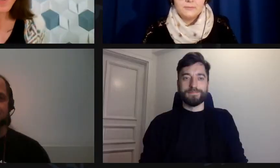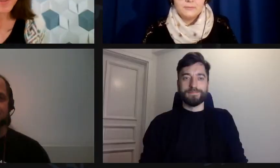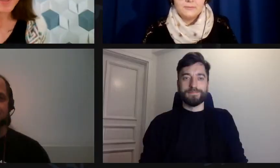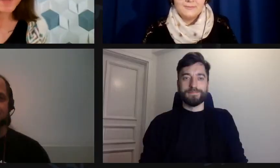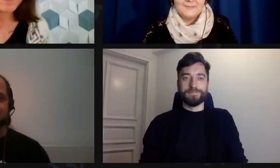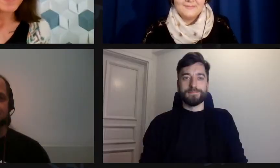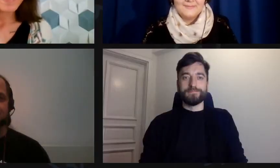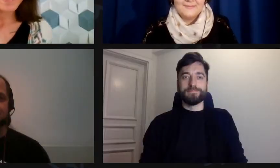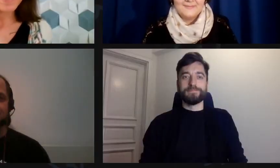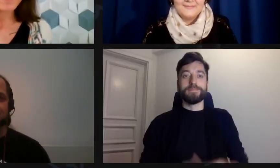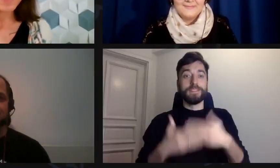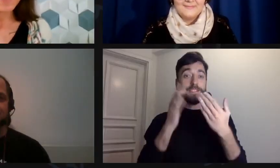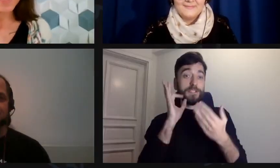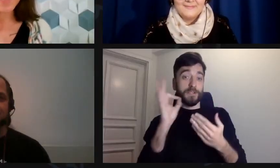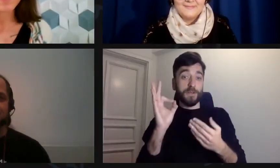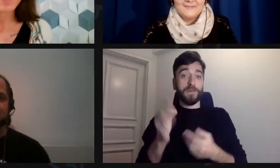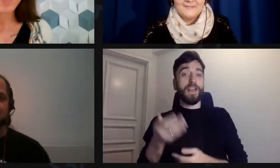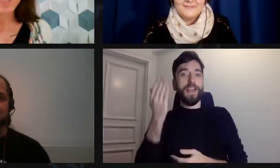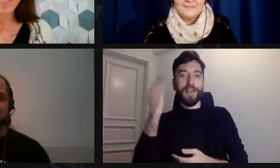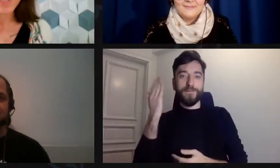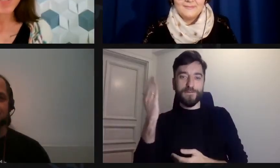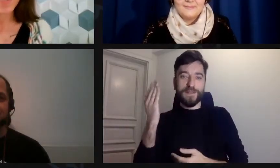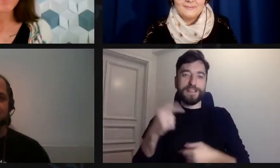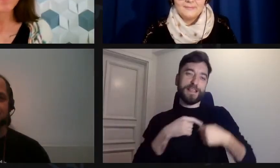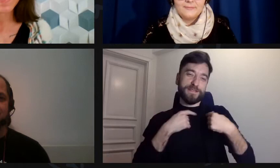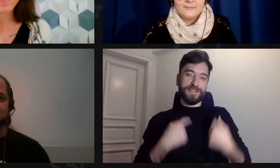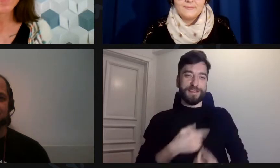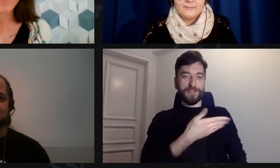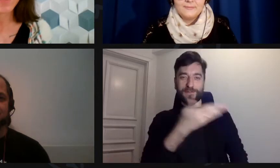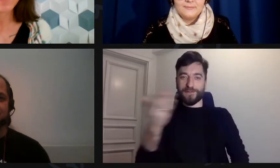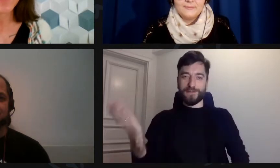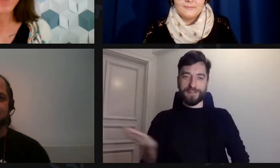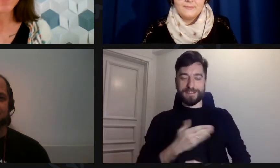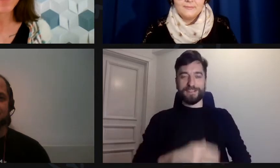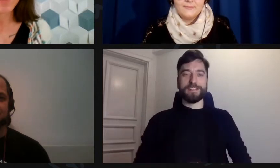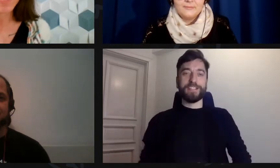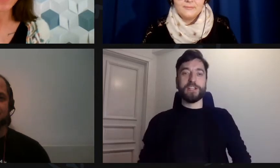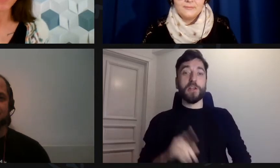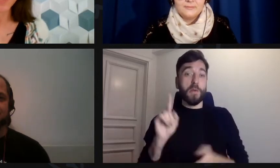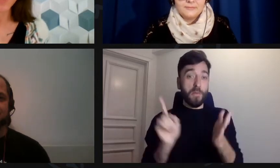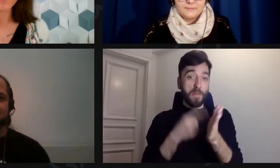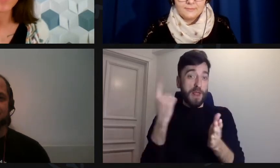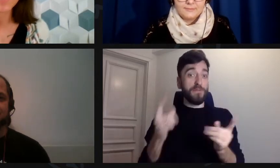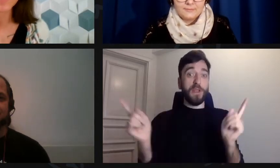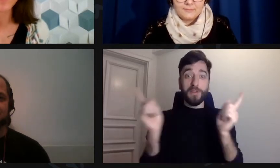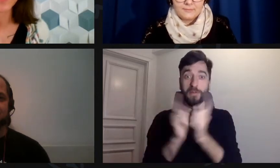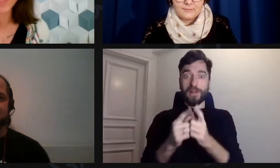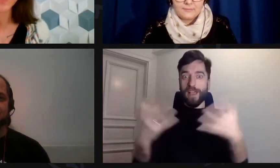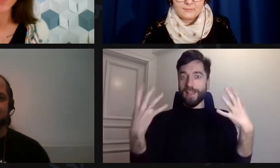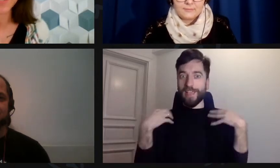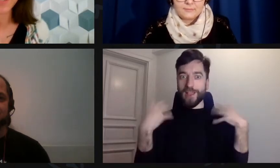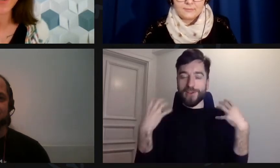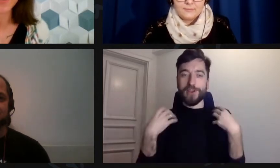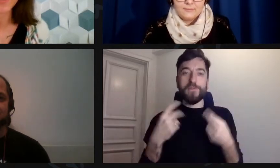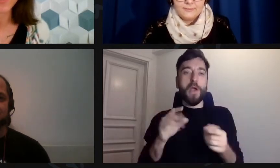Dominika: Dzień dobry, witam wszystkich bardzo serdecznie. W pierwszym spotkaniu na żywo grupy cyrkon,